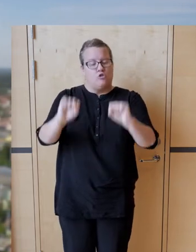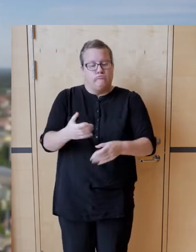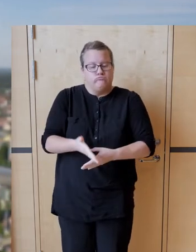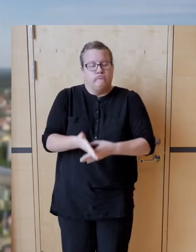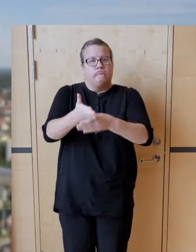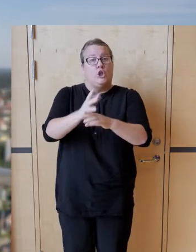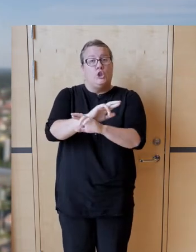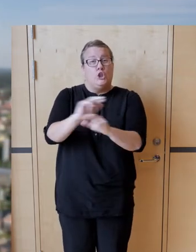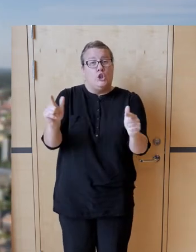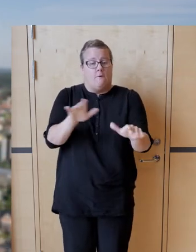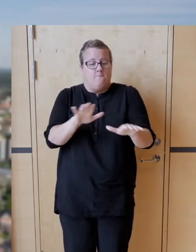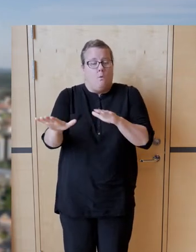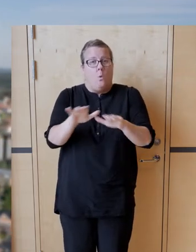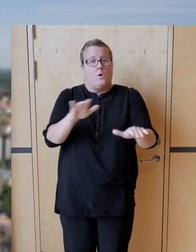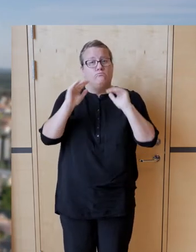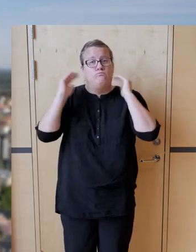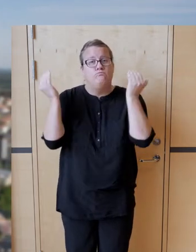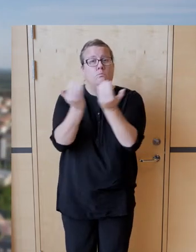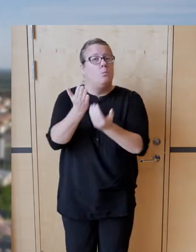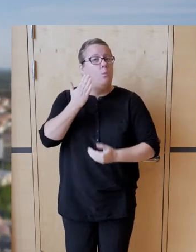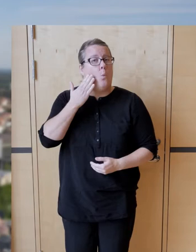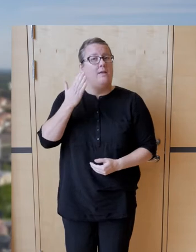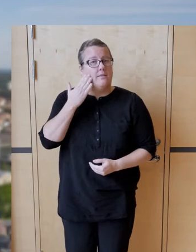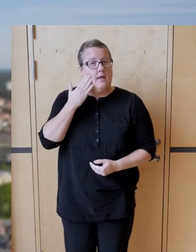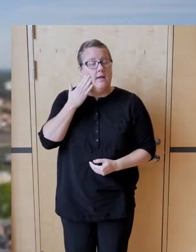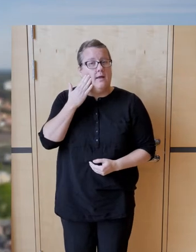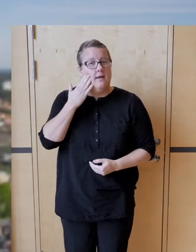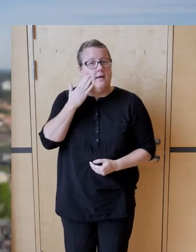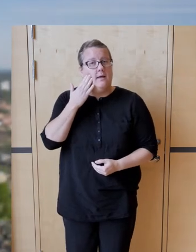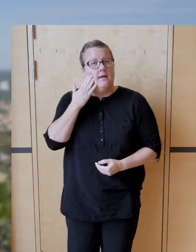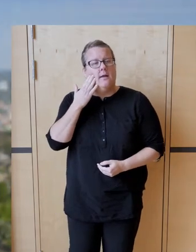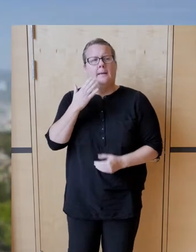Omsorgsboende och vi uttryckte där på lite olika sätt